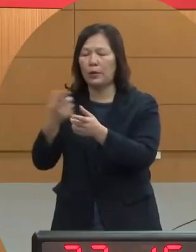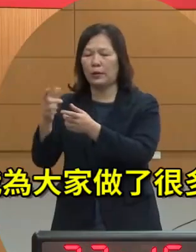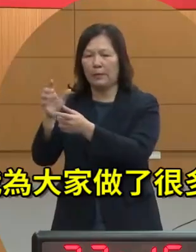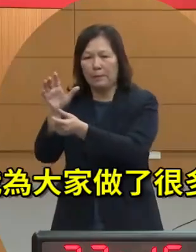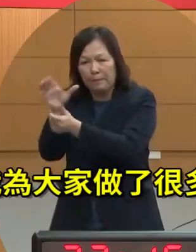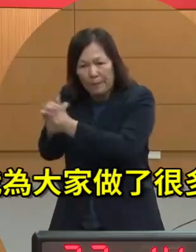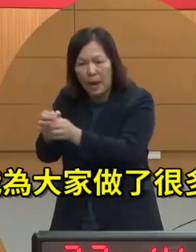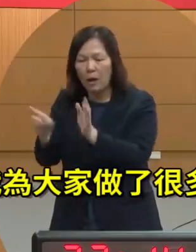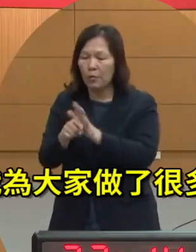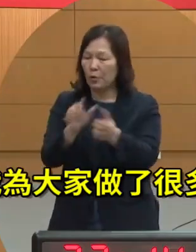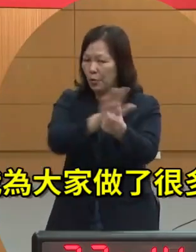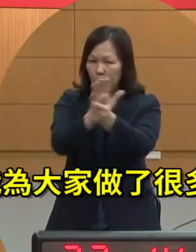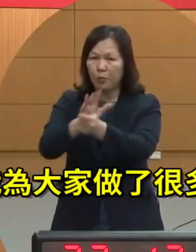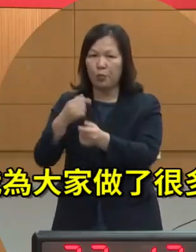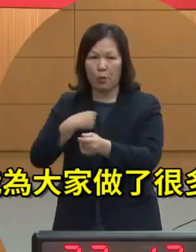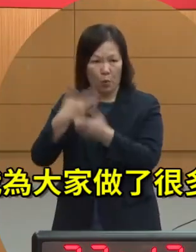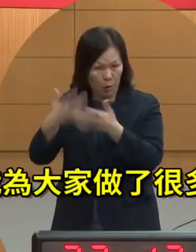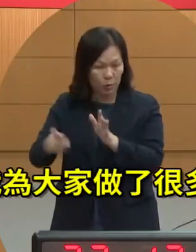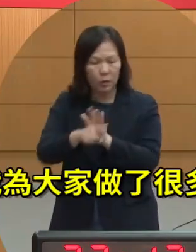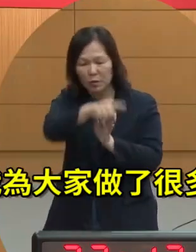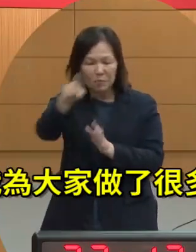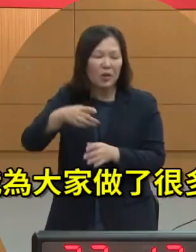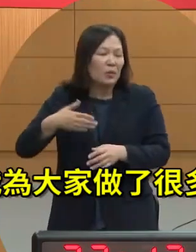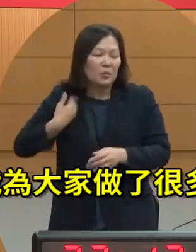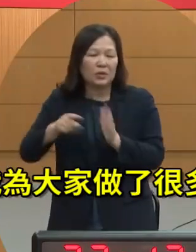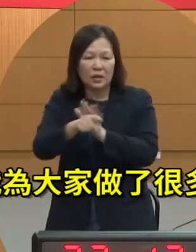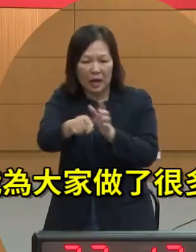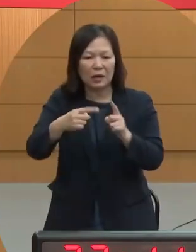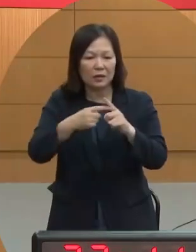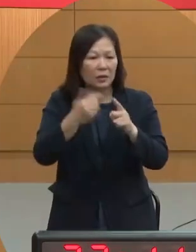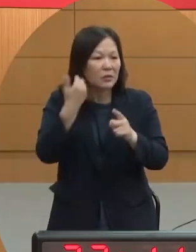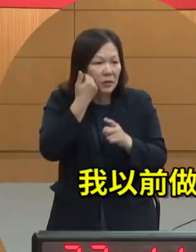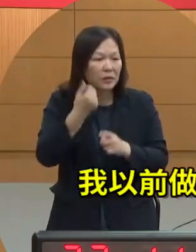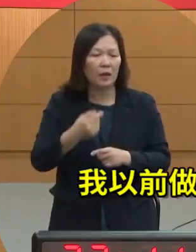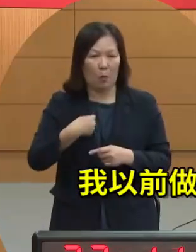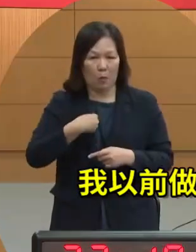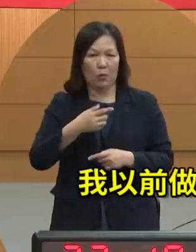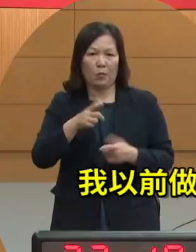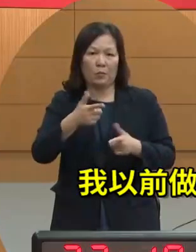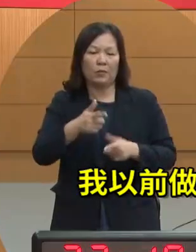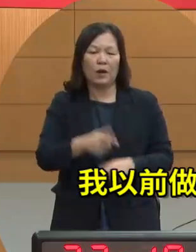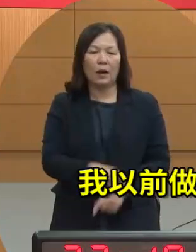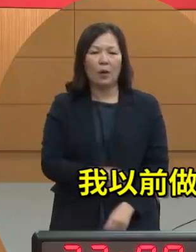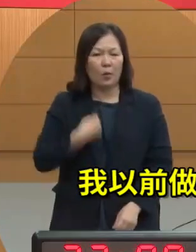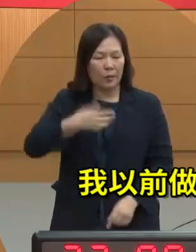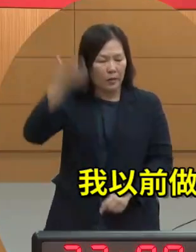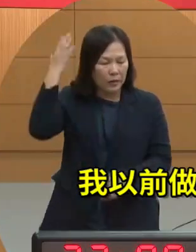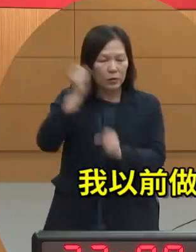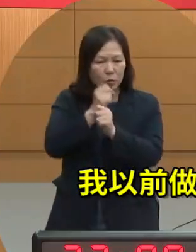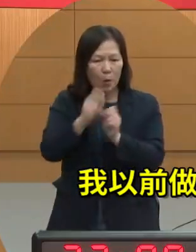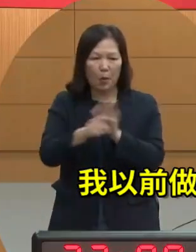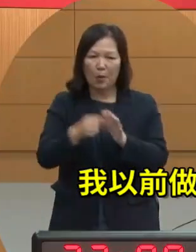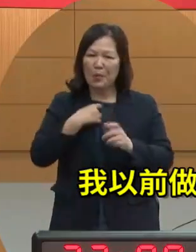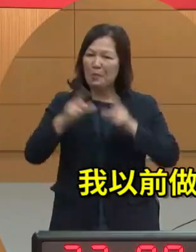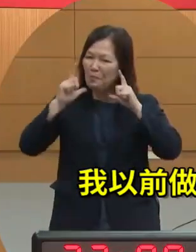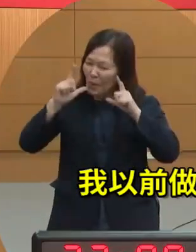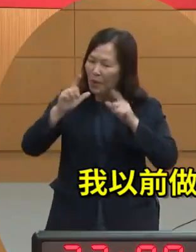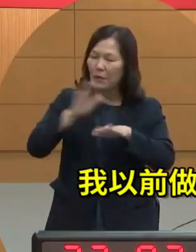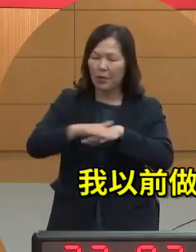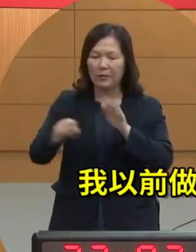我為大家做了很多事 只是你們不知道那個人是我而已 我以前做事高調 但是我做人非常低調